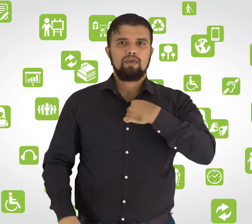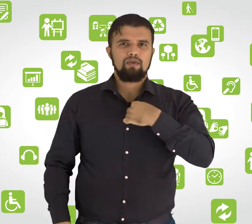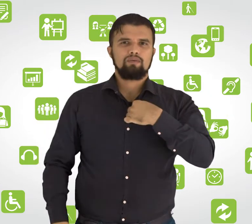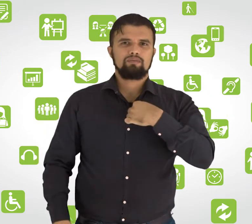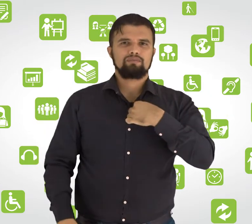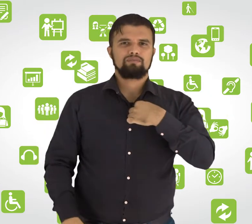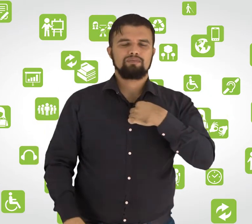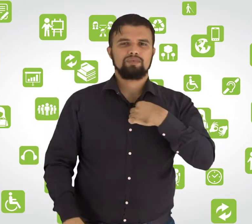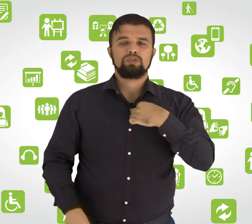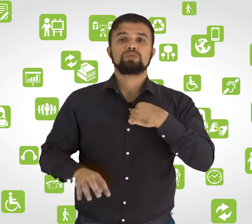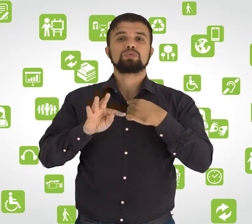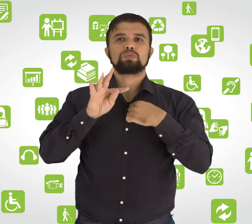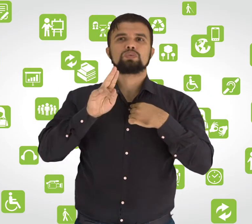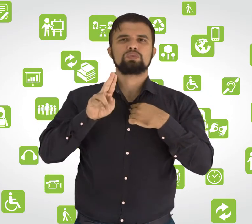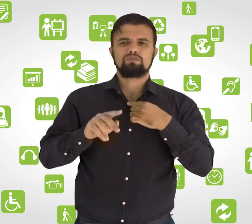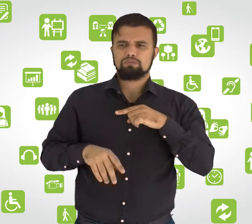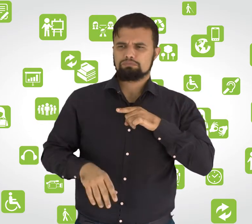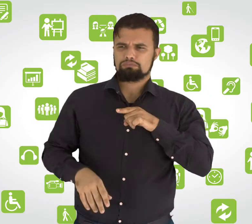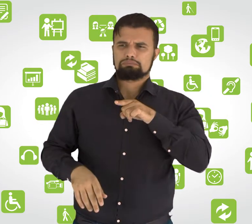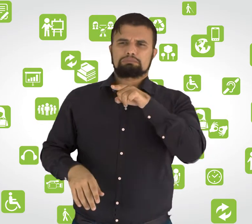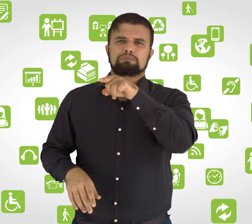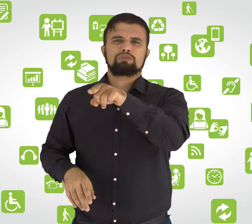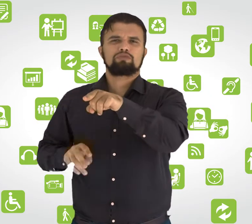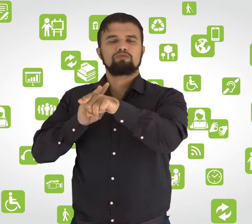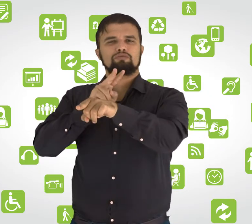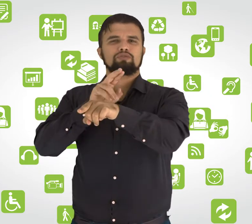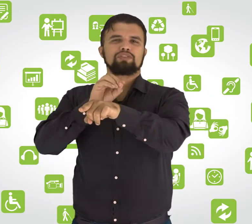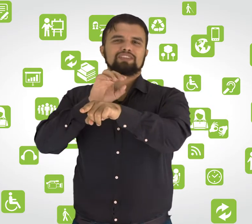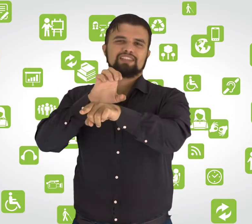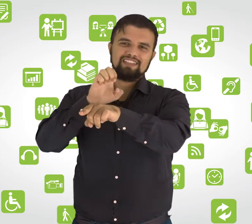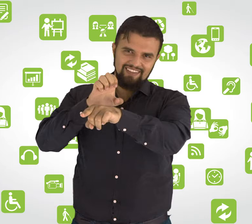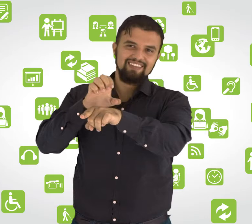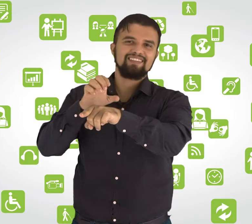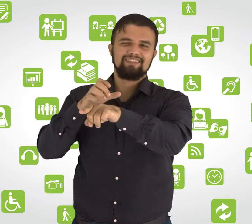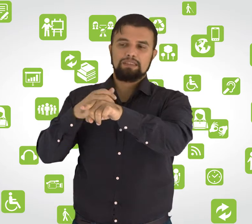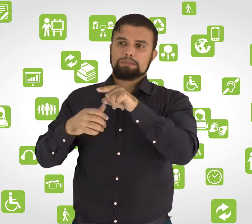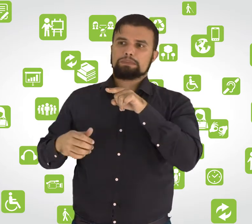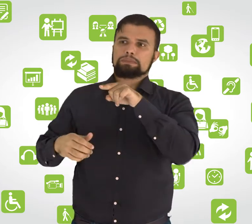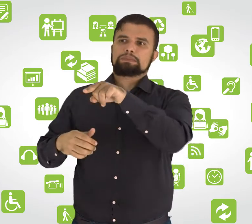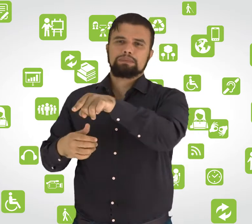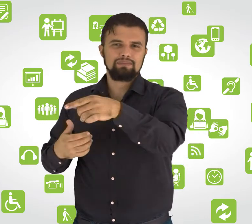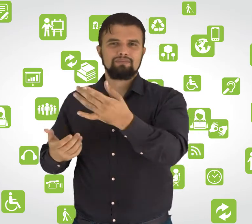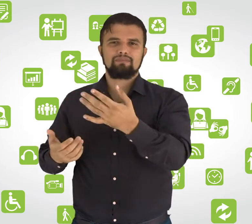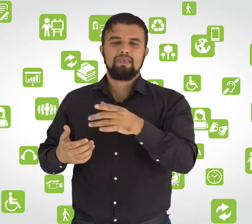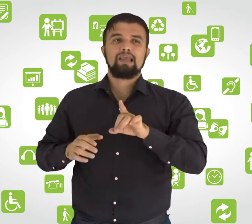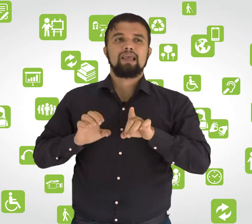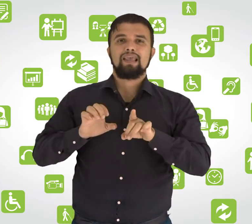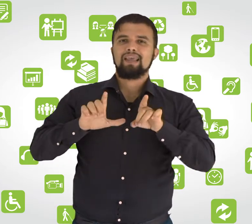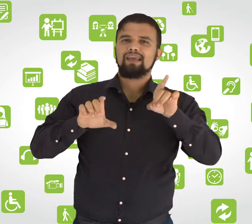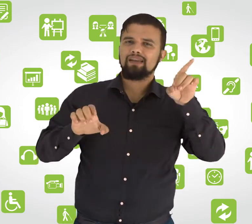Entendem o "eu", o "tu" (ou "você") E o "ele/ela"